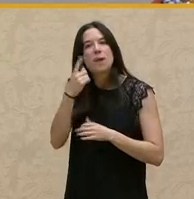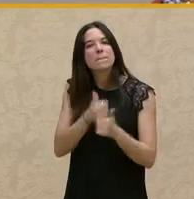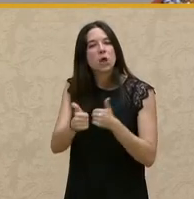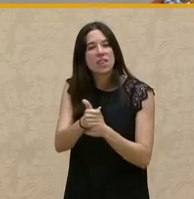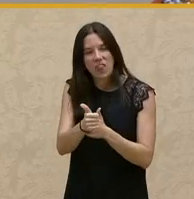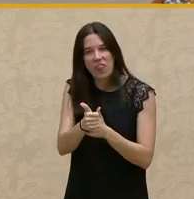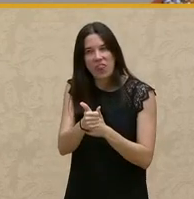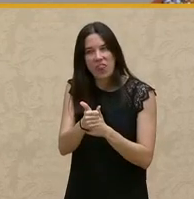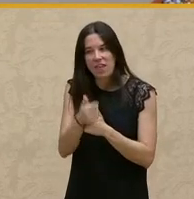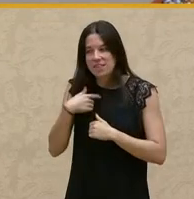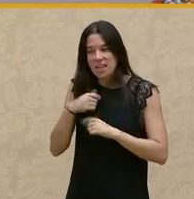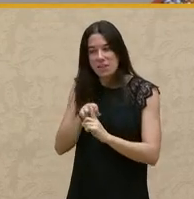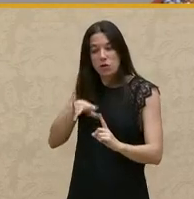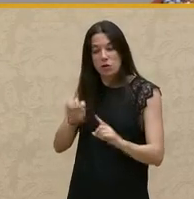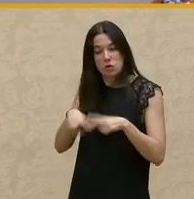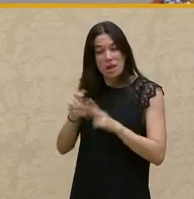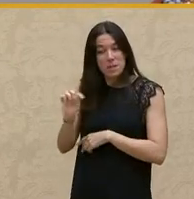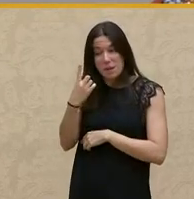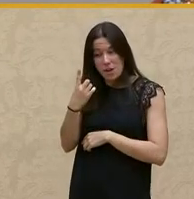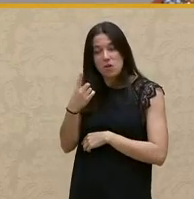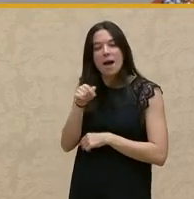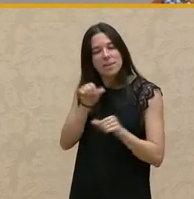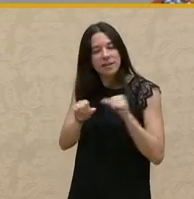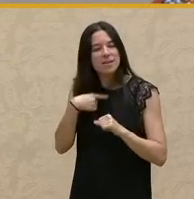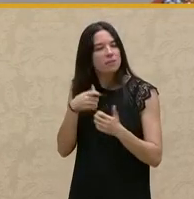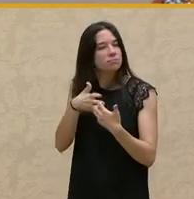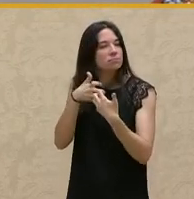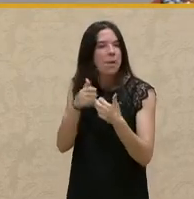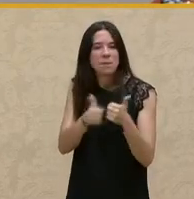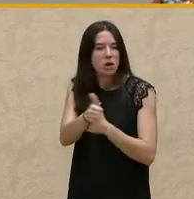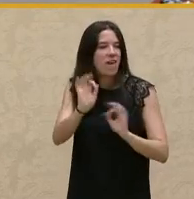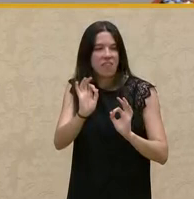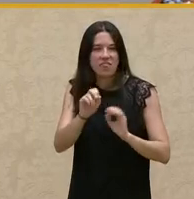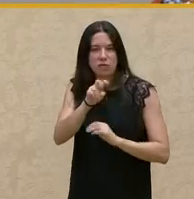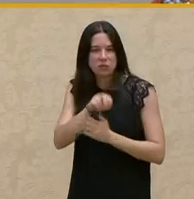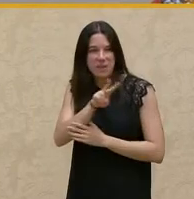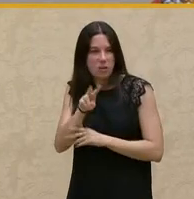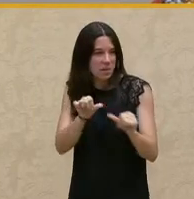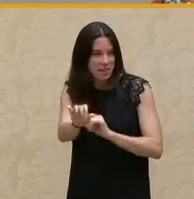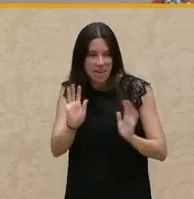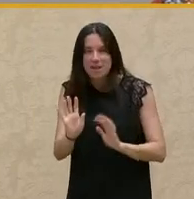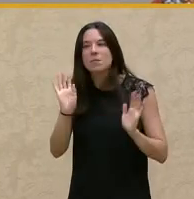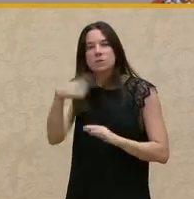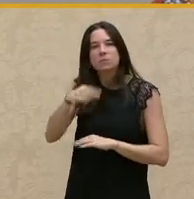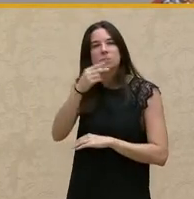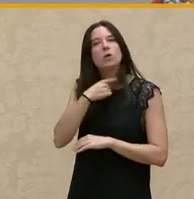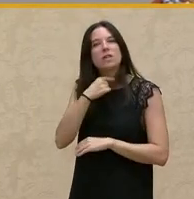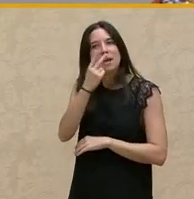desde el primer foro social que tuvimos en 2022. Pero nos gustaría implicarnos mucho más.